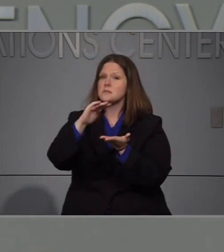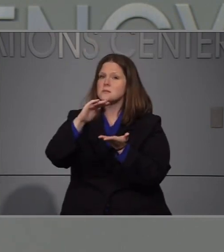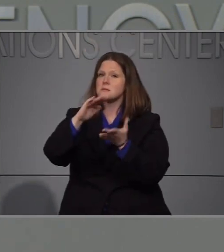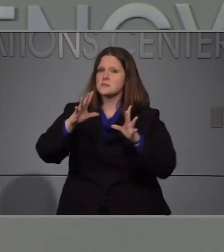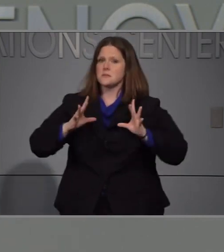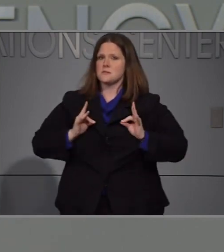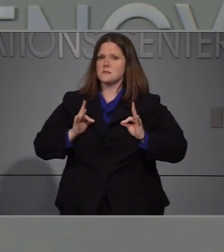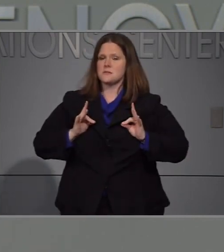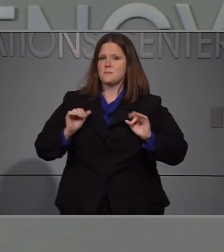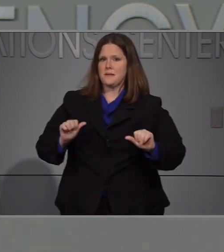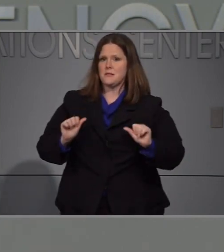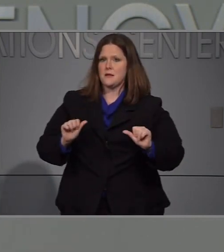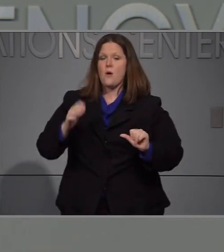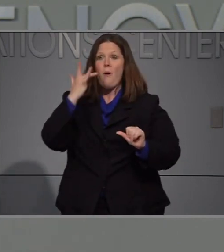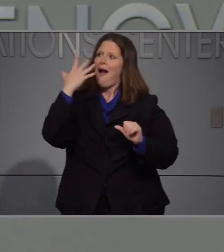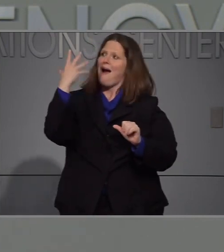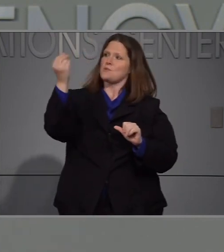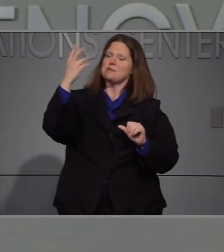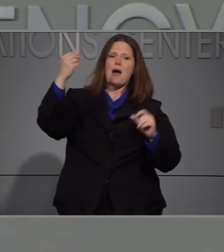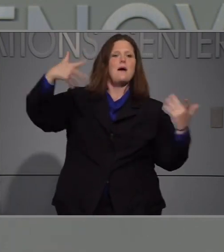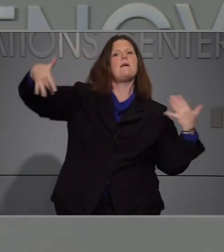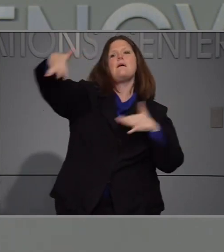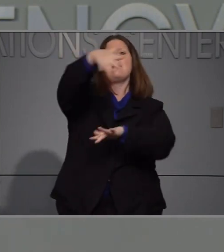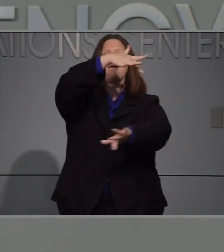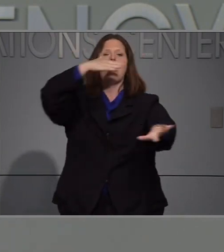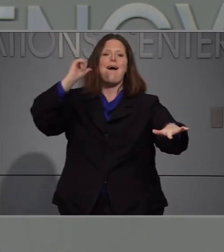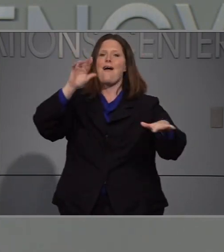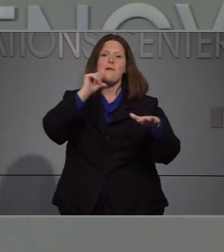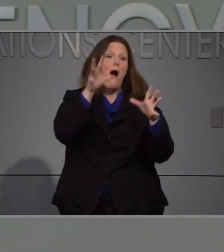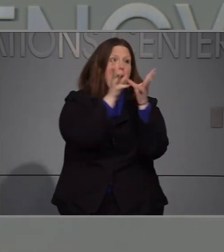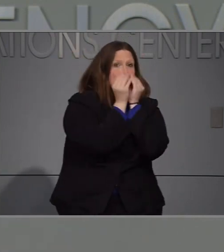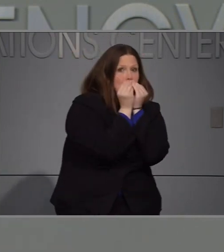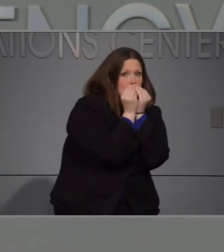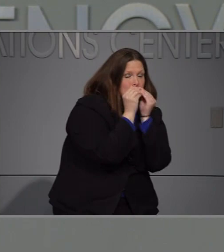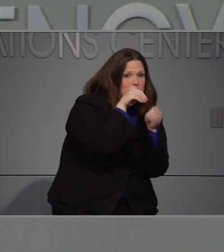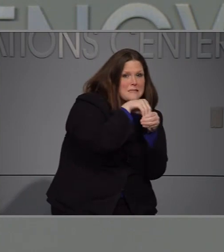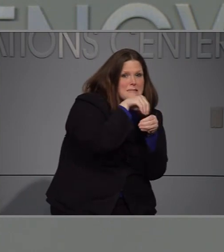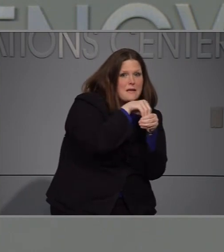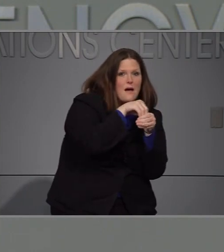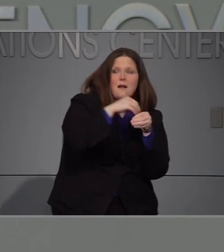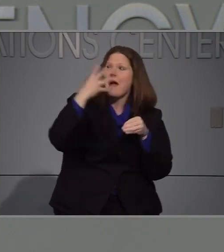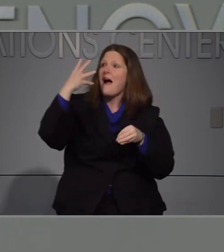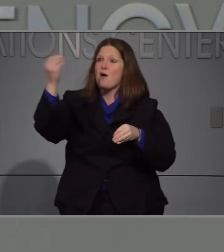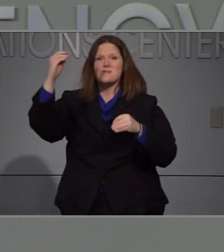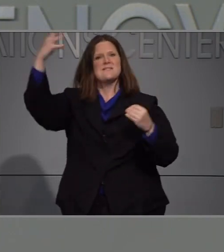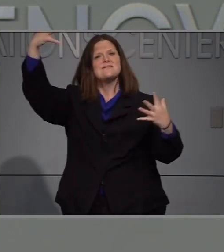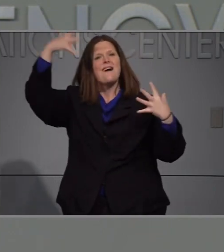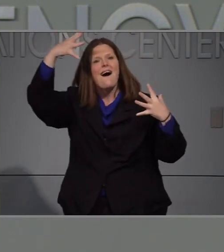Al estar afuera hay mejor flujo de aire y con la luz ultravioleta del sol.